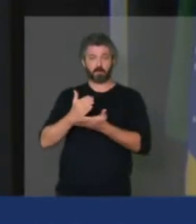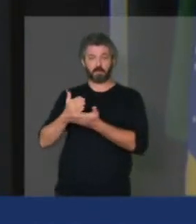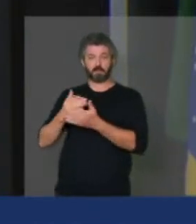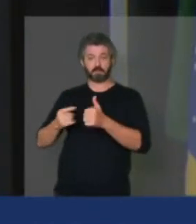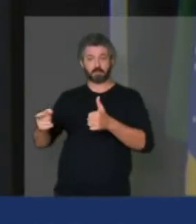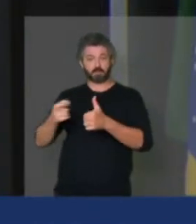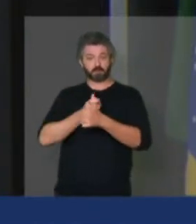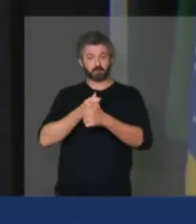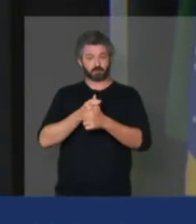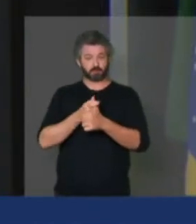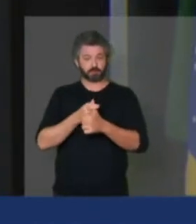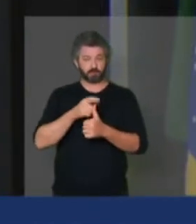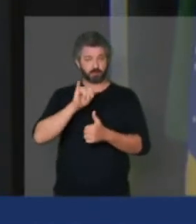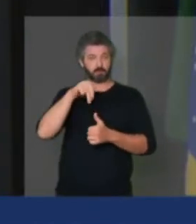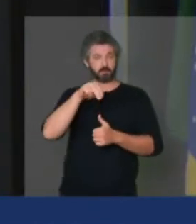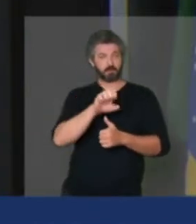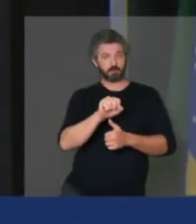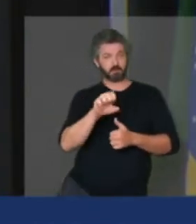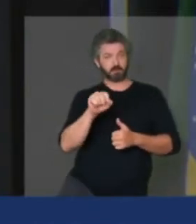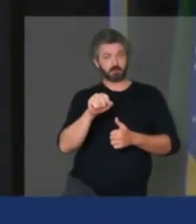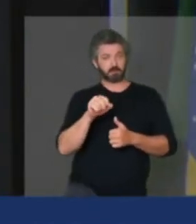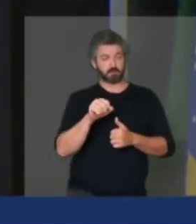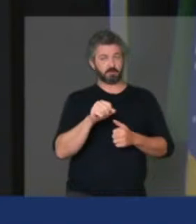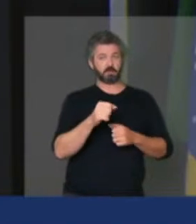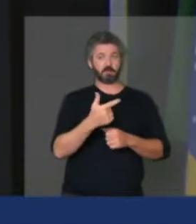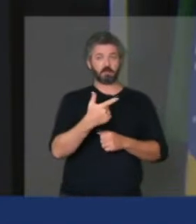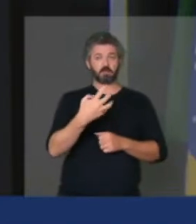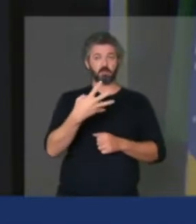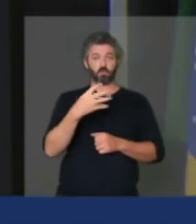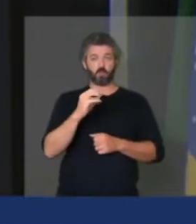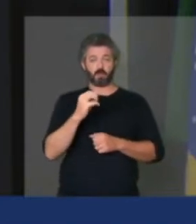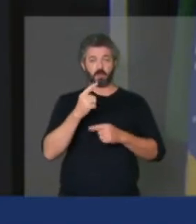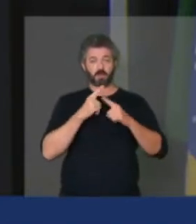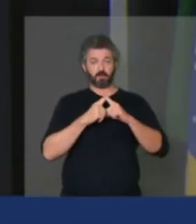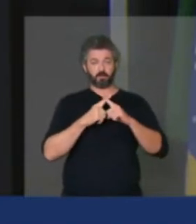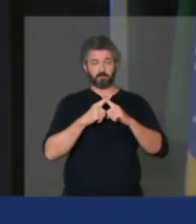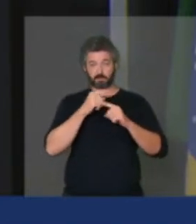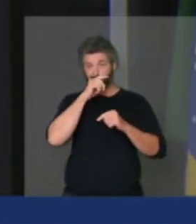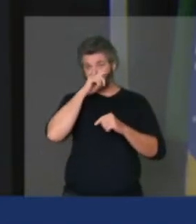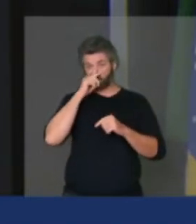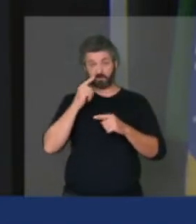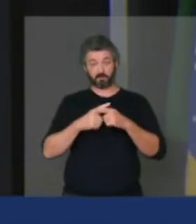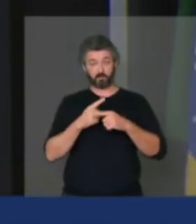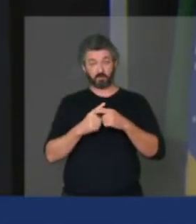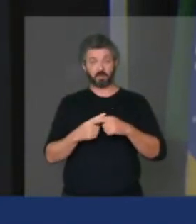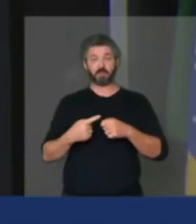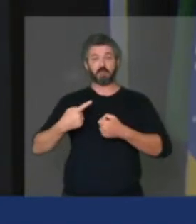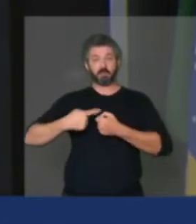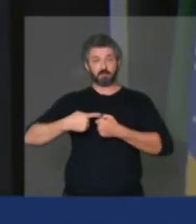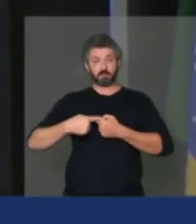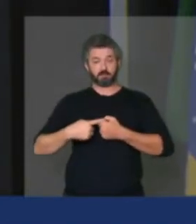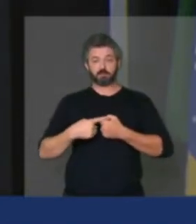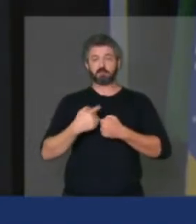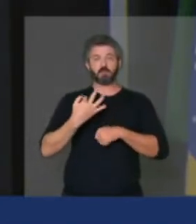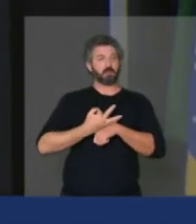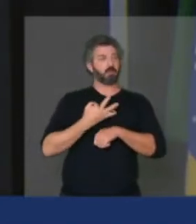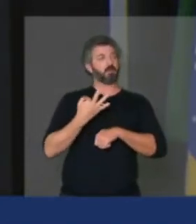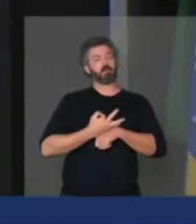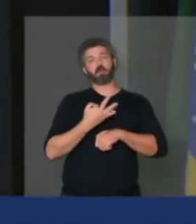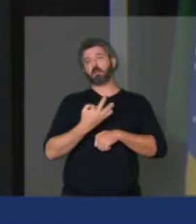DÍVIDAS DO INSS EM 240 MESES PORQUE OS MUNICÍPIOS NÃO AGUENTAM ESSA CARGA QUE... QUE